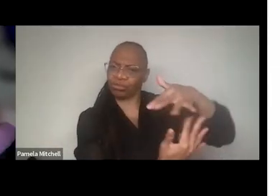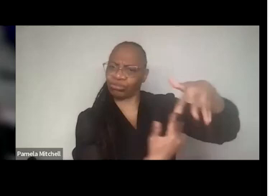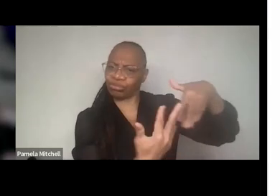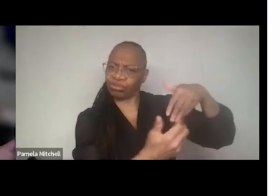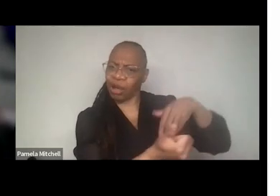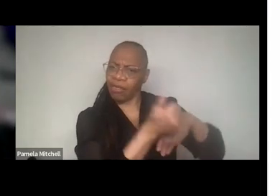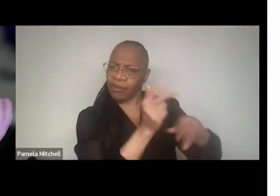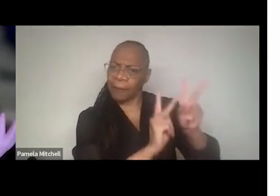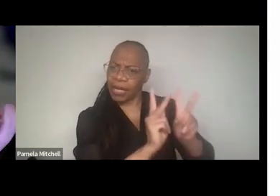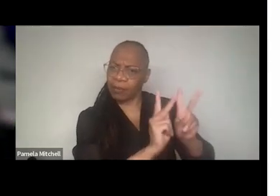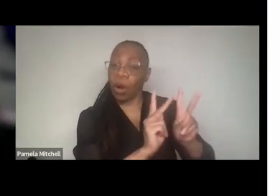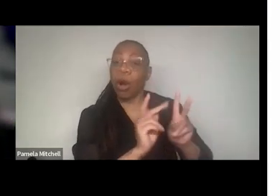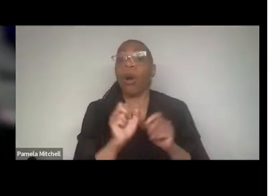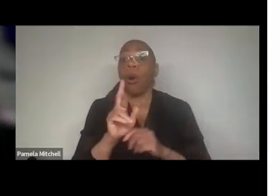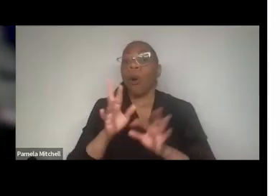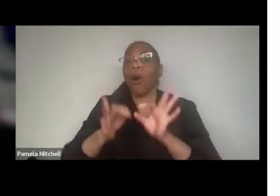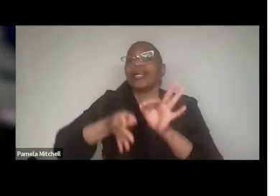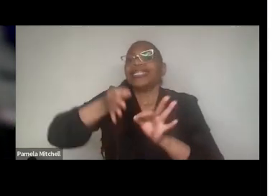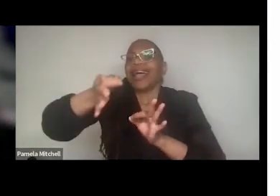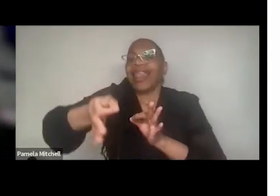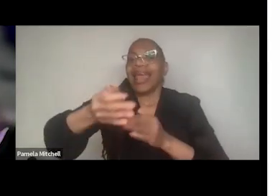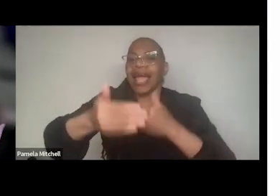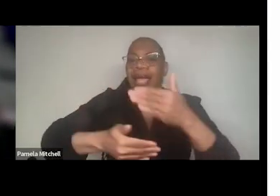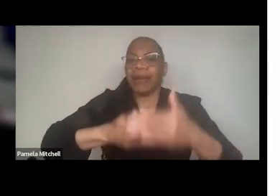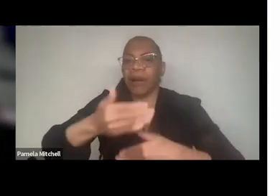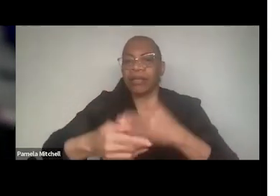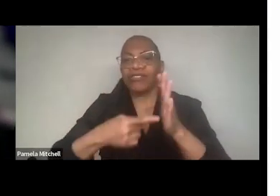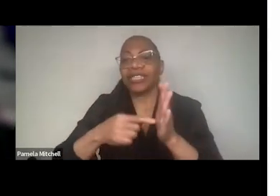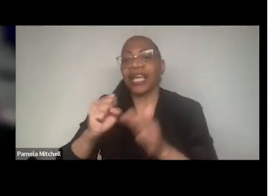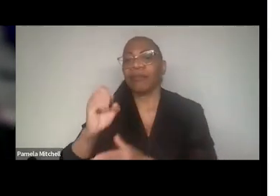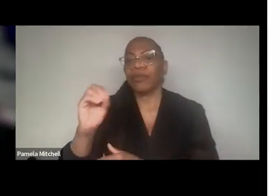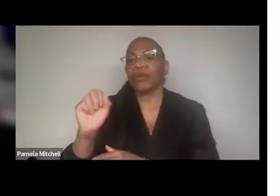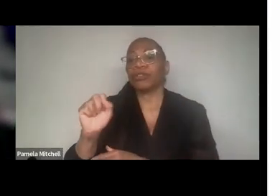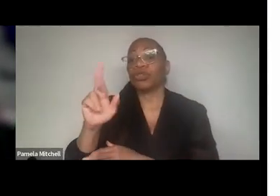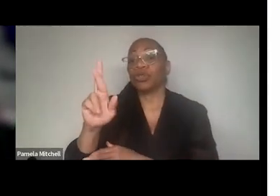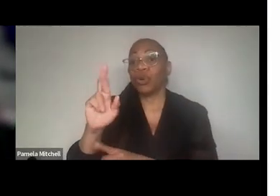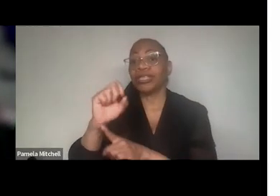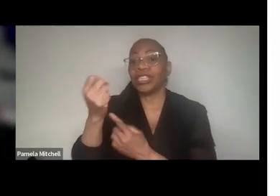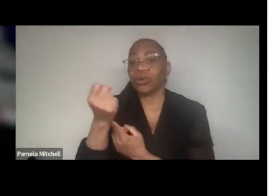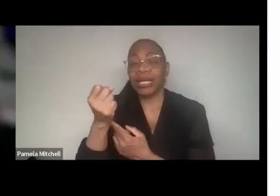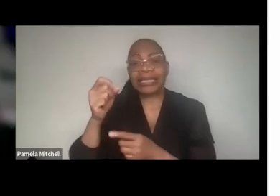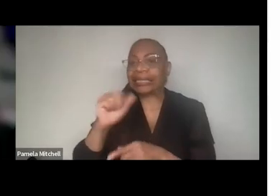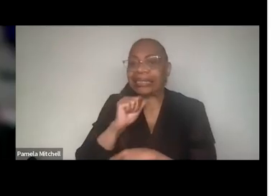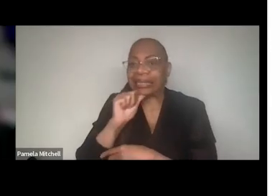Procesamiento retrasado. Pueden notar eso en situaciones sociales, quizás son incapaces de seguir conversaciones,